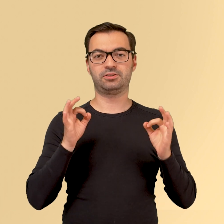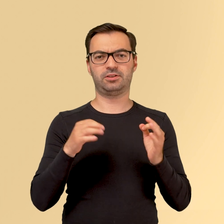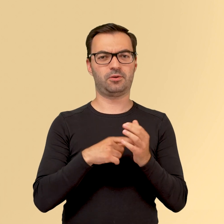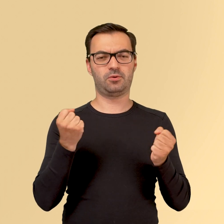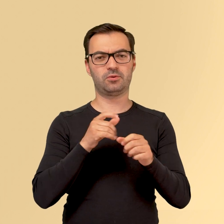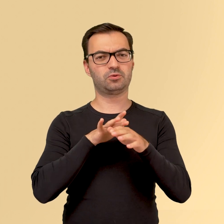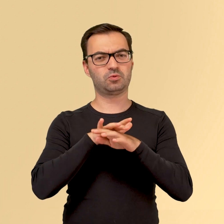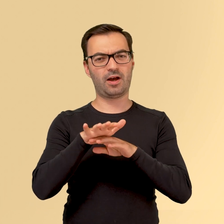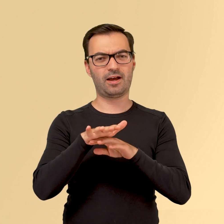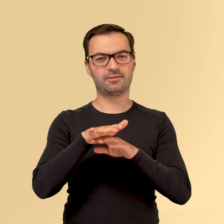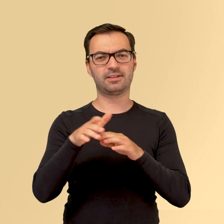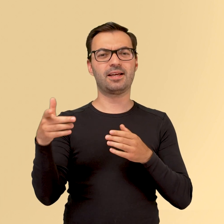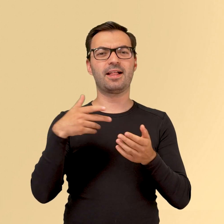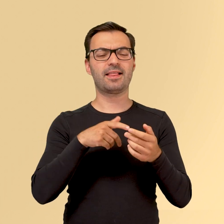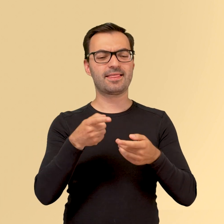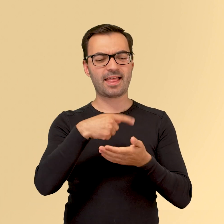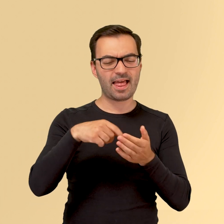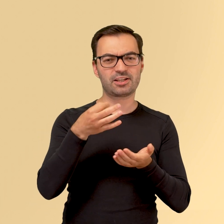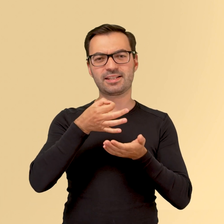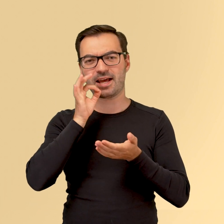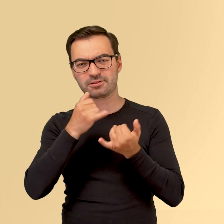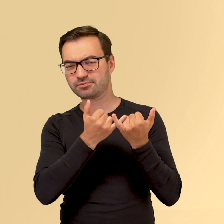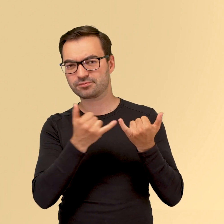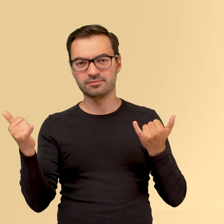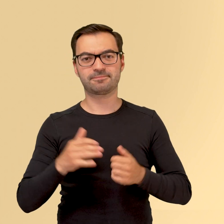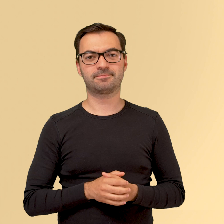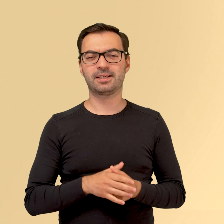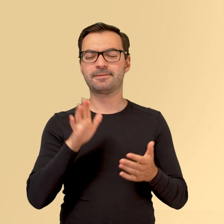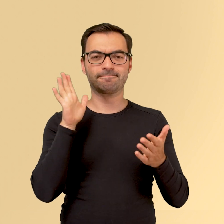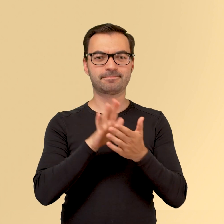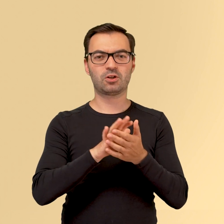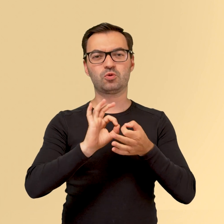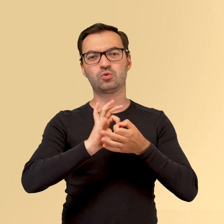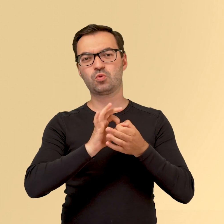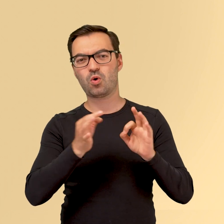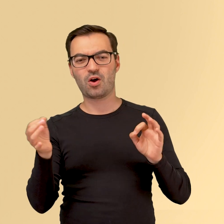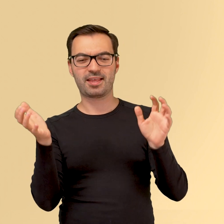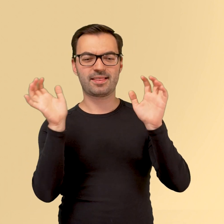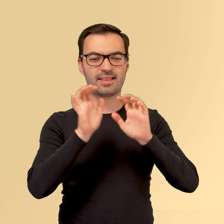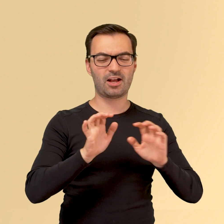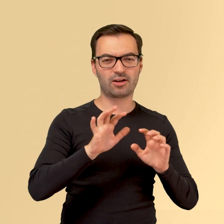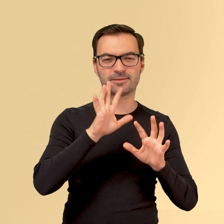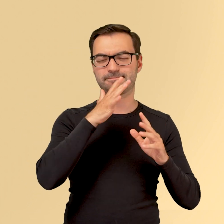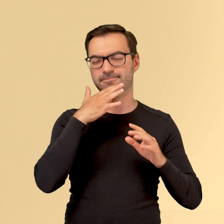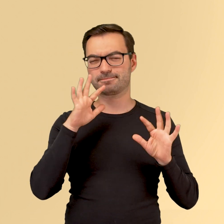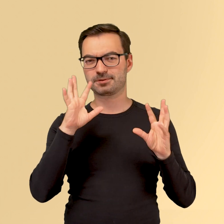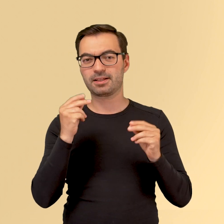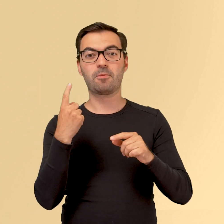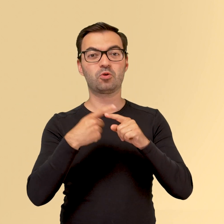Do najbardziej cenionych dziś miśnieńskich naczyń kamionkowych należą te, których złota i barwna dekoracja